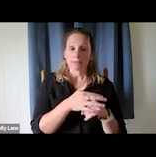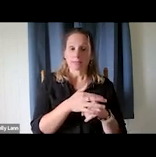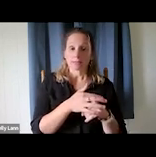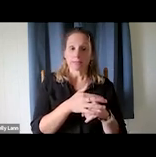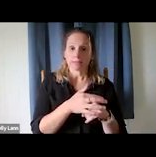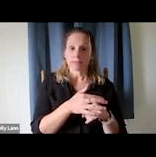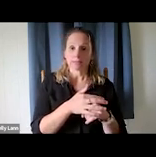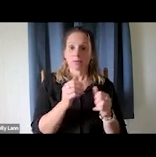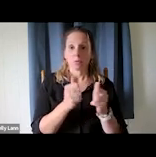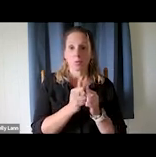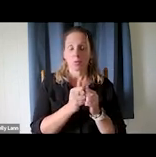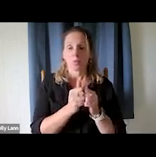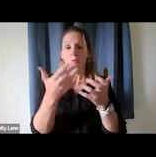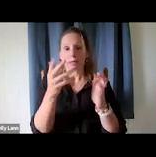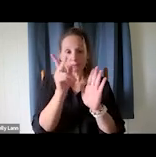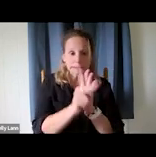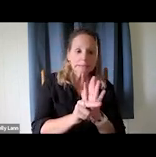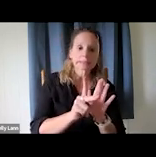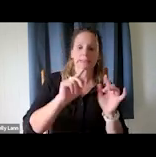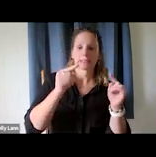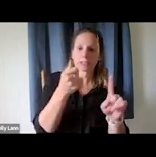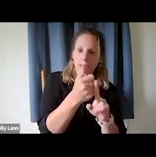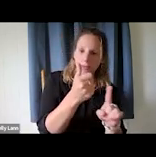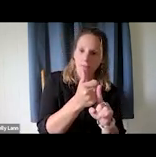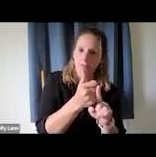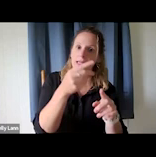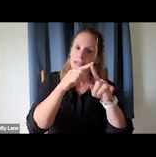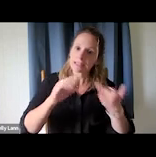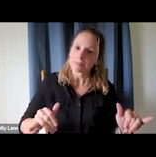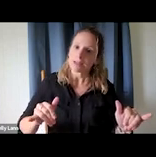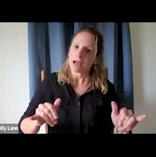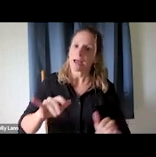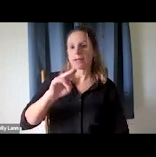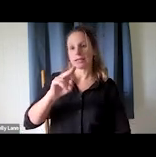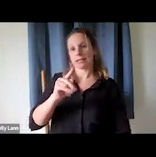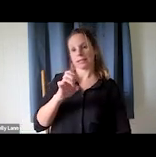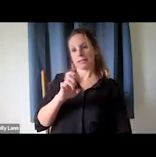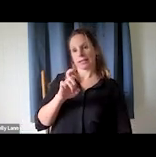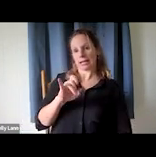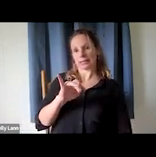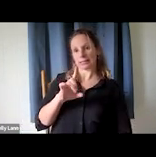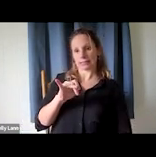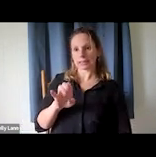con ideas suicidas mientras se encontraban intoxicados. Y entonces necesitaba probar que tenían depresión